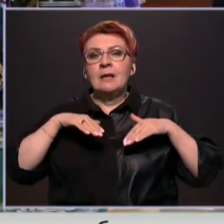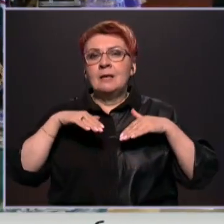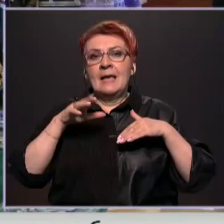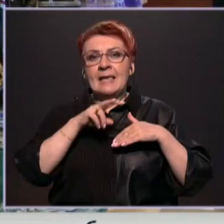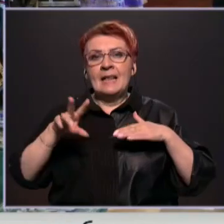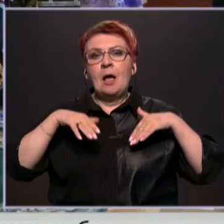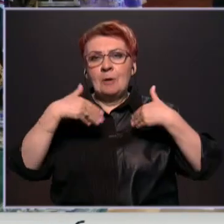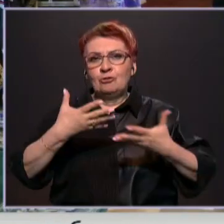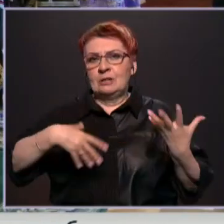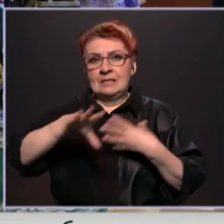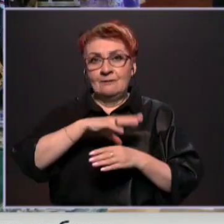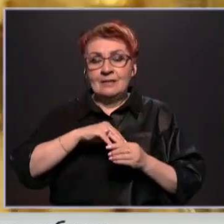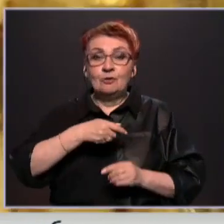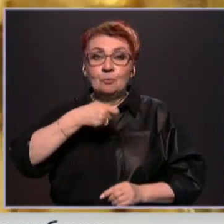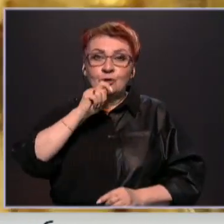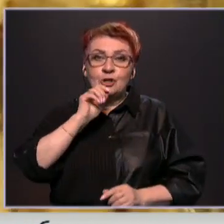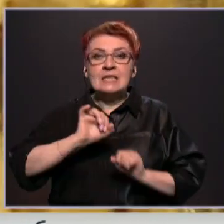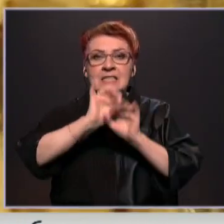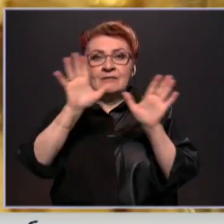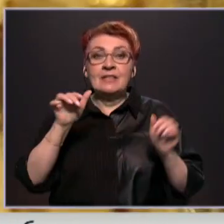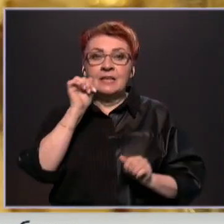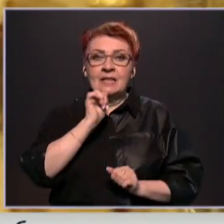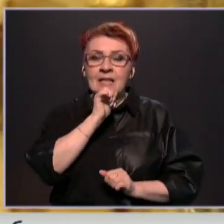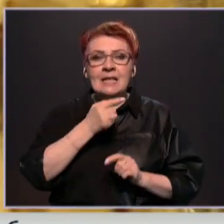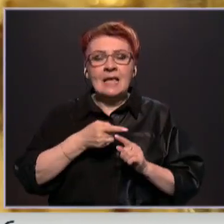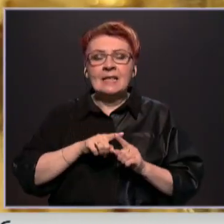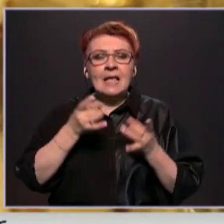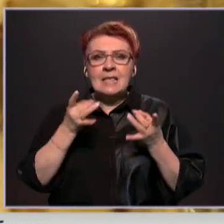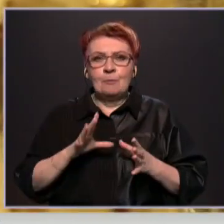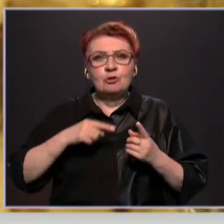что причащение святых христовых тайн Это не просто обряд которому можно прибегать раз